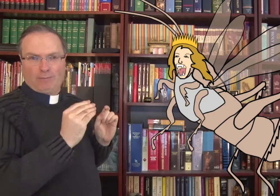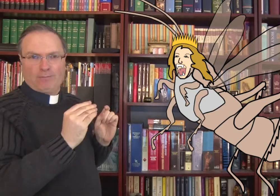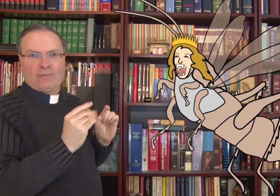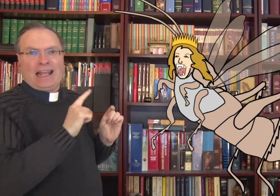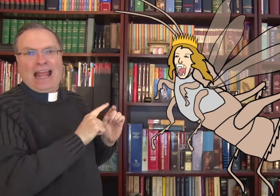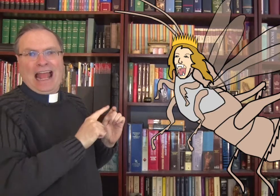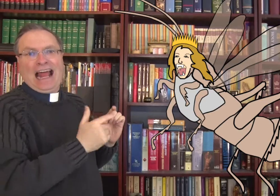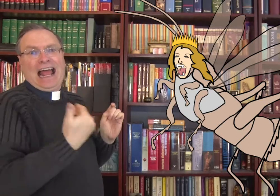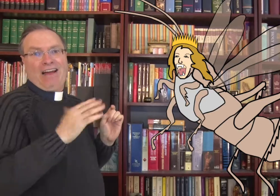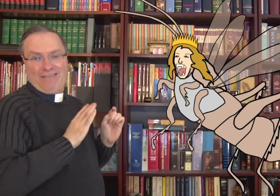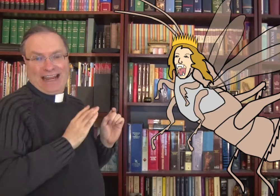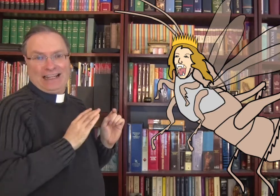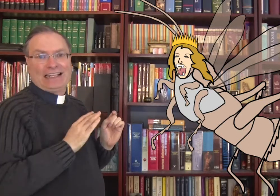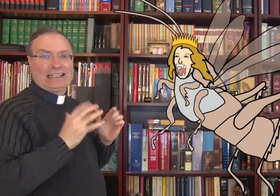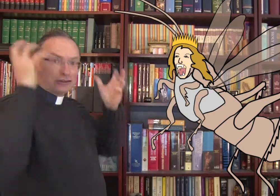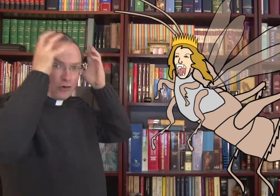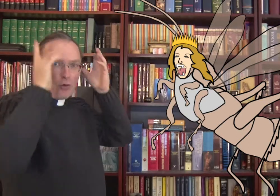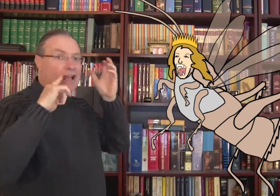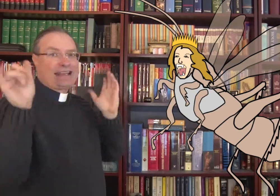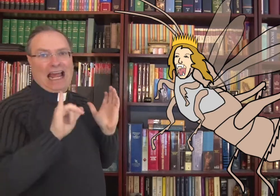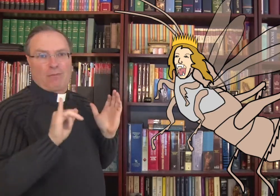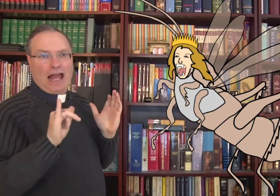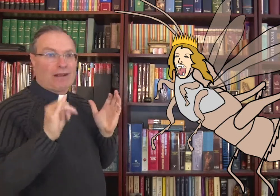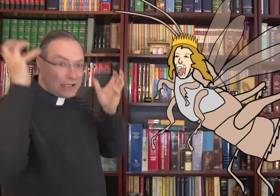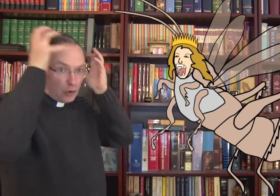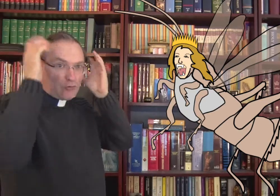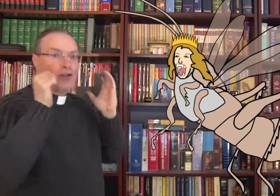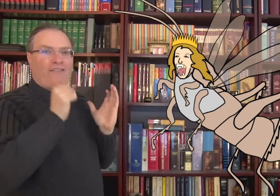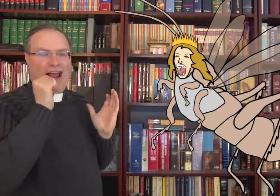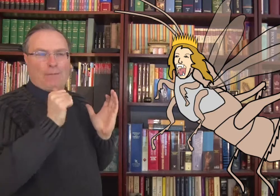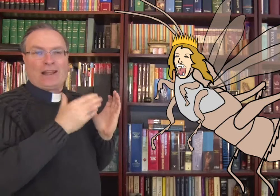Elles avaient des cheveux semblables à des cheveux de femme